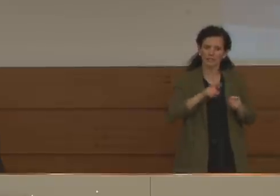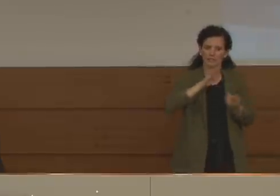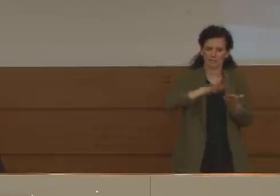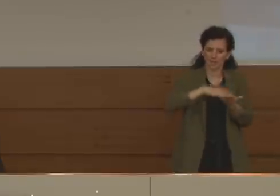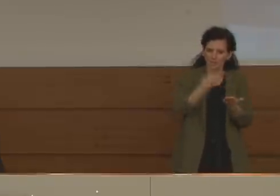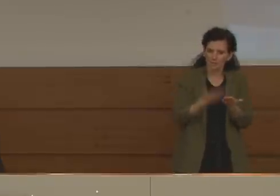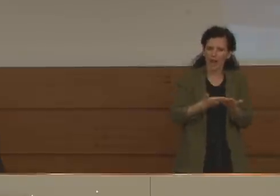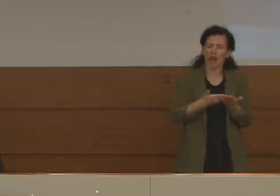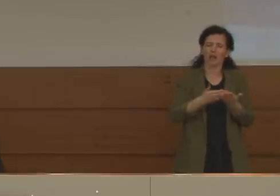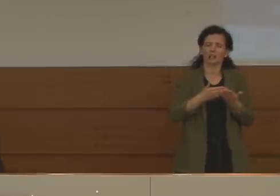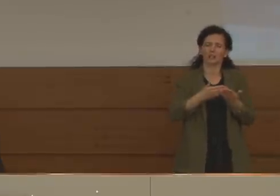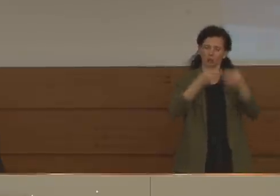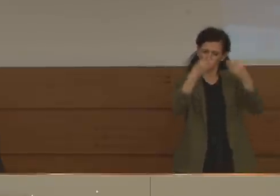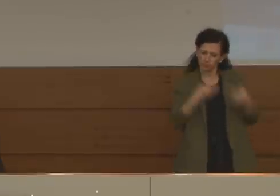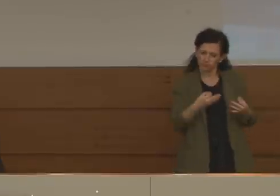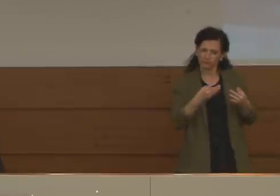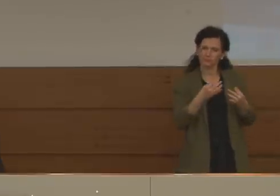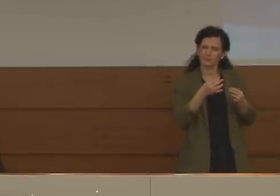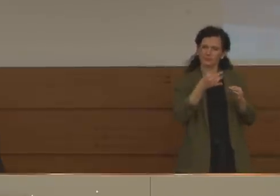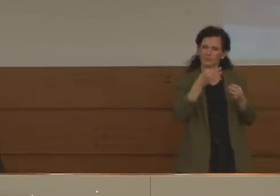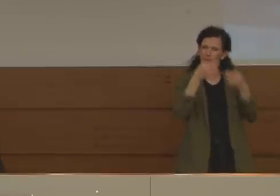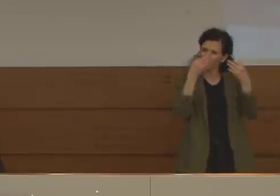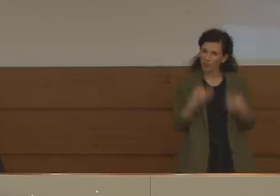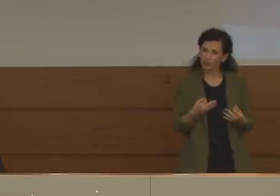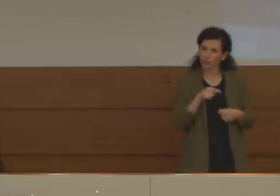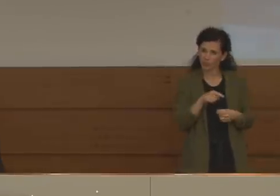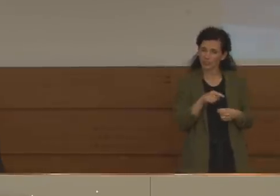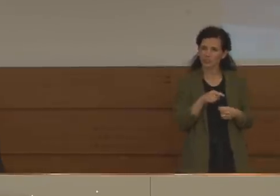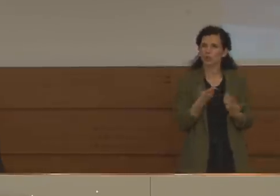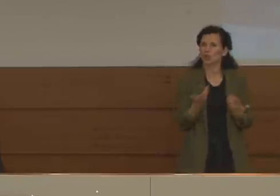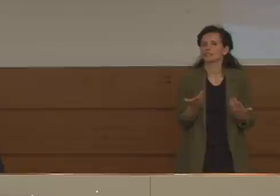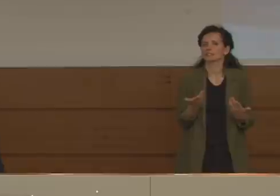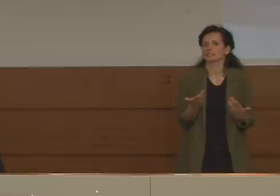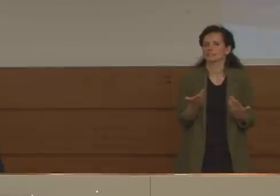questi sono, non voglio dire numeri al lotto, ma insomma sono guess, sono idee che